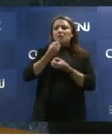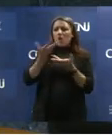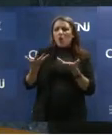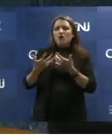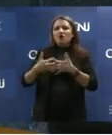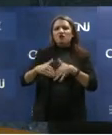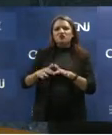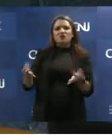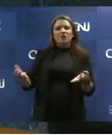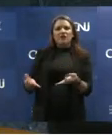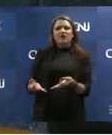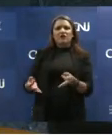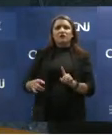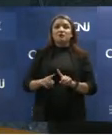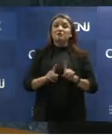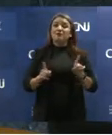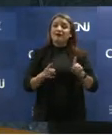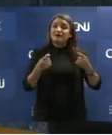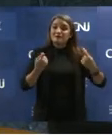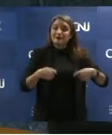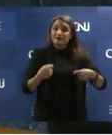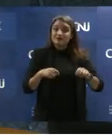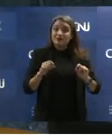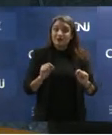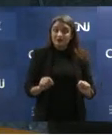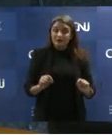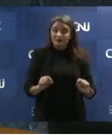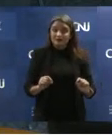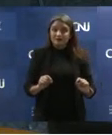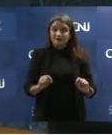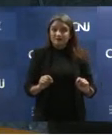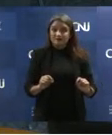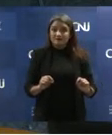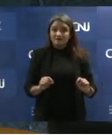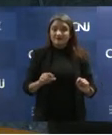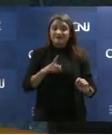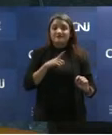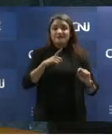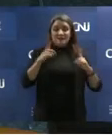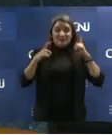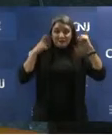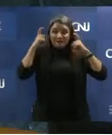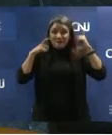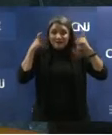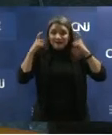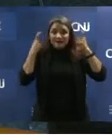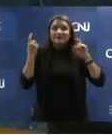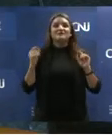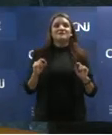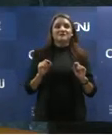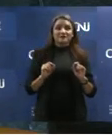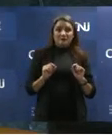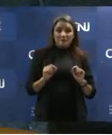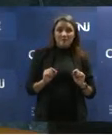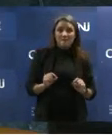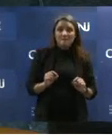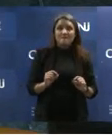Mas é preciso que haja um grande preocupação, porque senão adoecimento vai ser em percentual